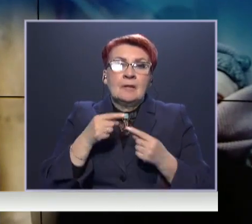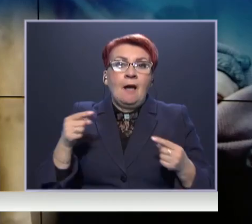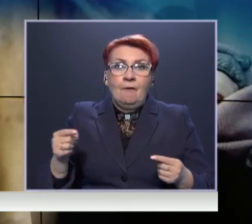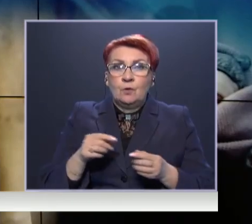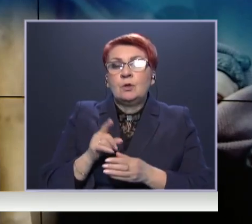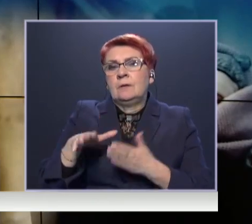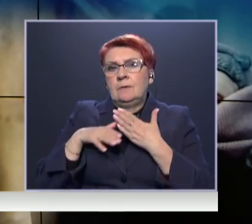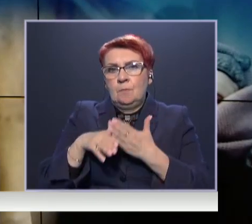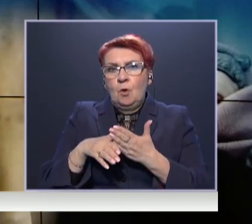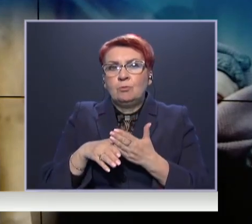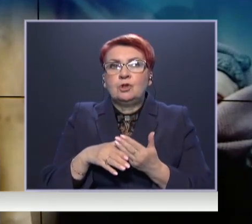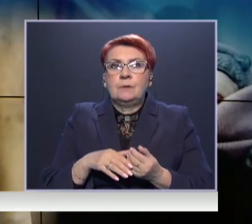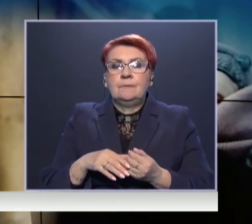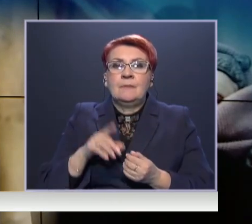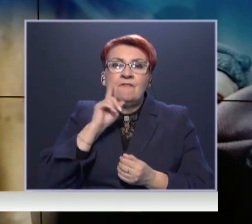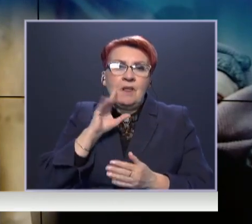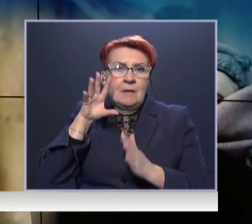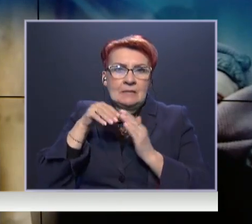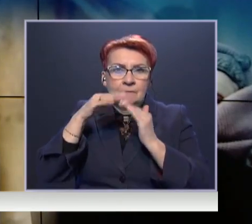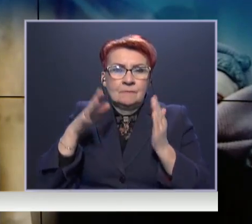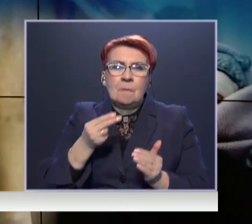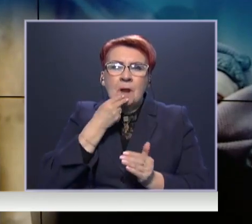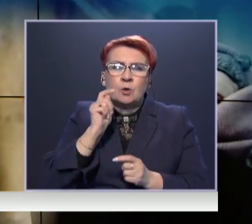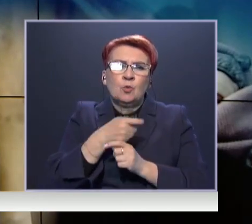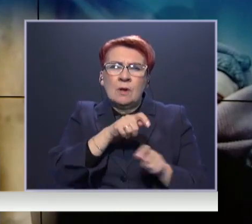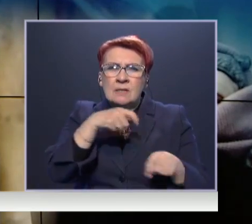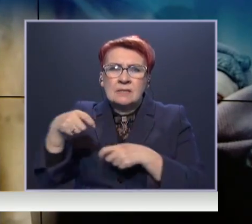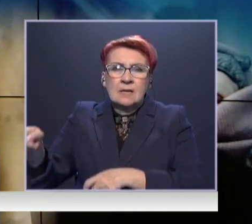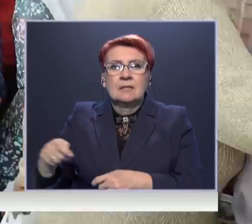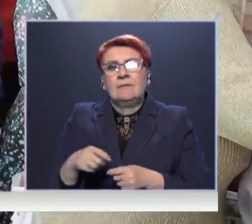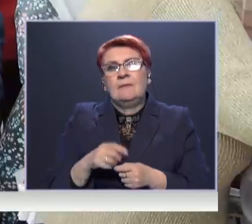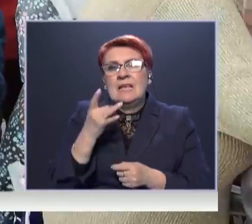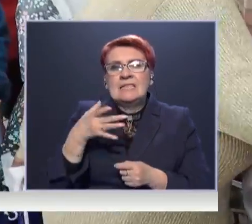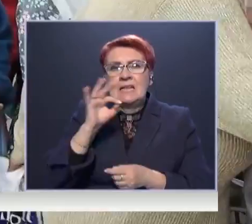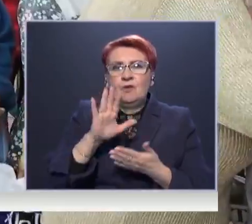беженцам в пункты временного размещения Это продукт или лекарства средства гигиены особенно нужна